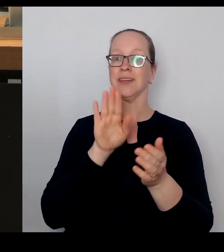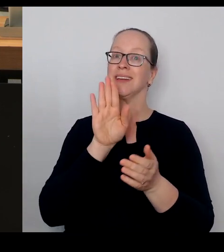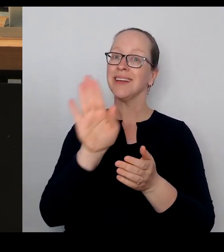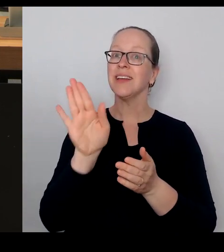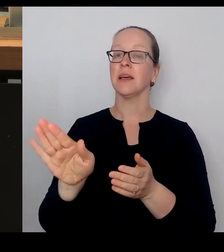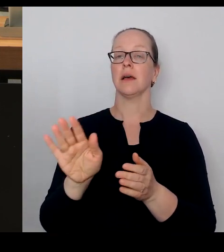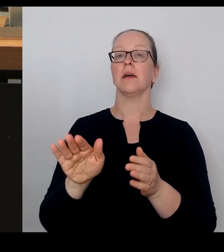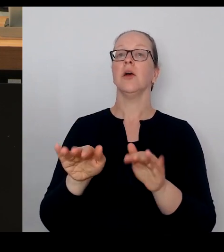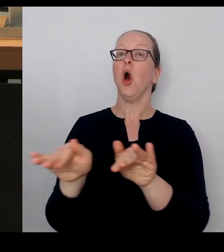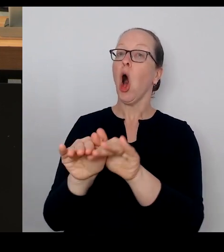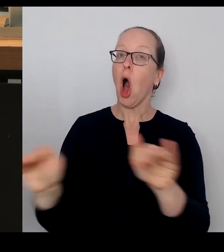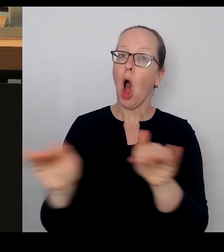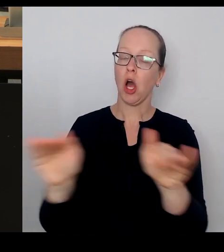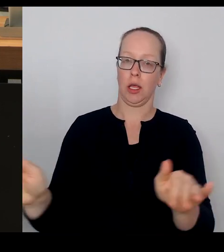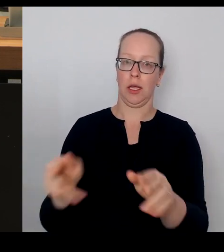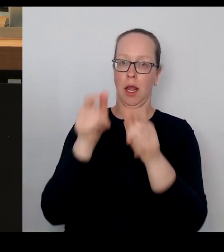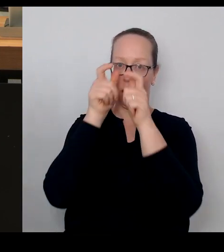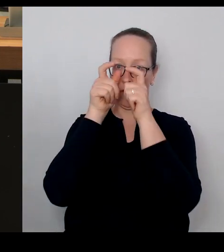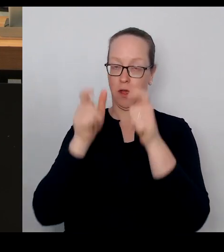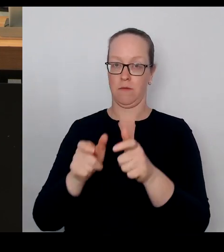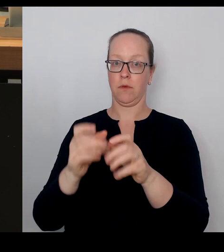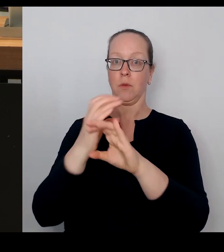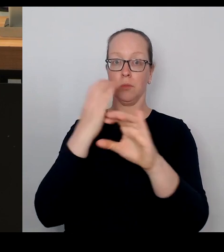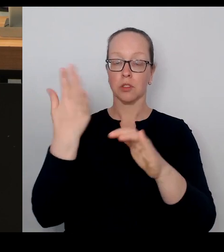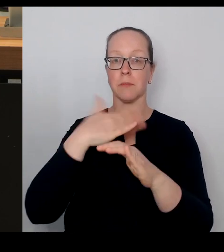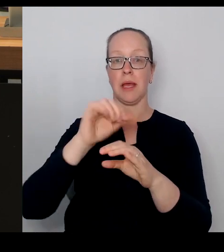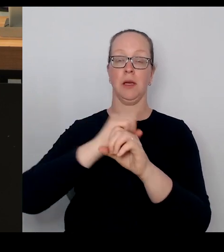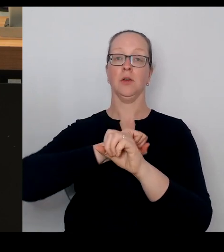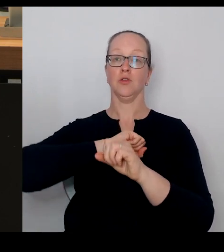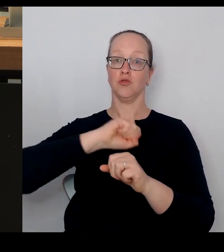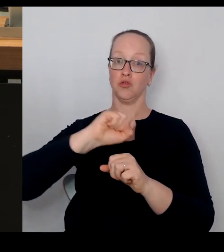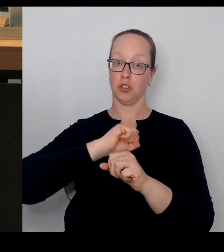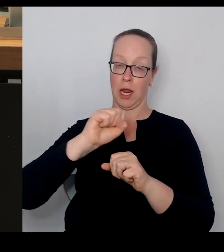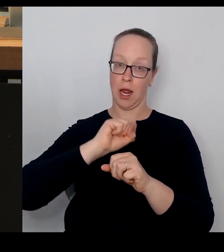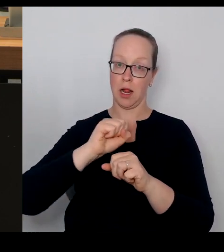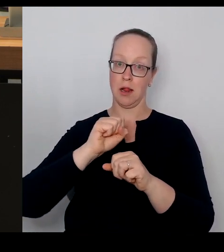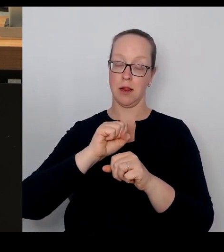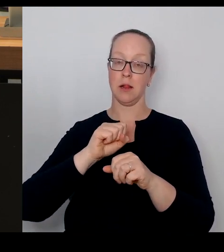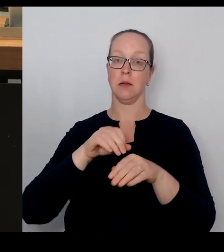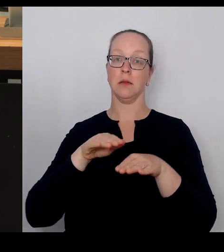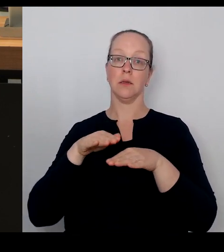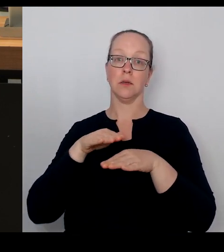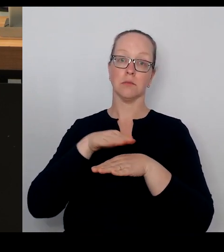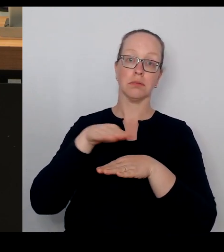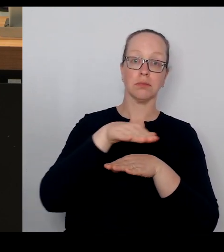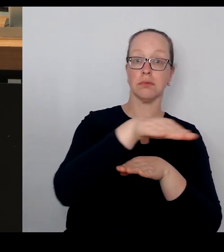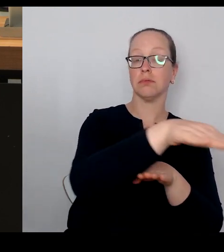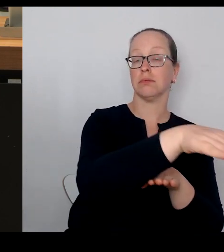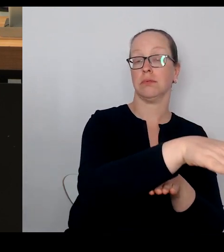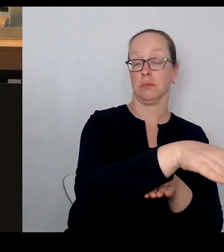an der Oberfläche unterwegs sind. Das ist Ihre grundsätzliche Verantwortung, die Sie dann auch sozusagen gemeinsam